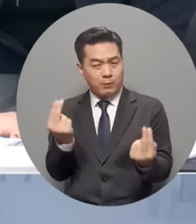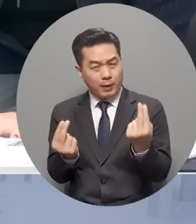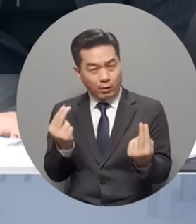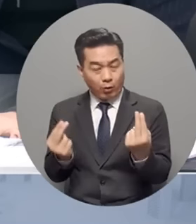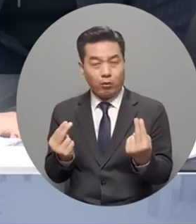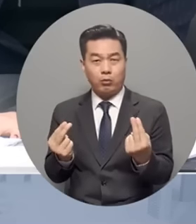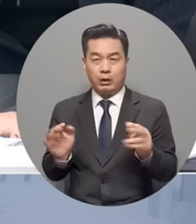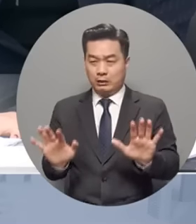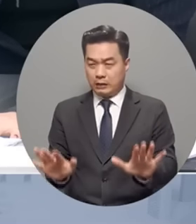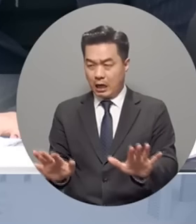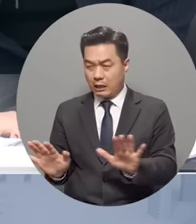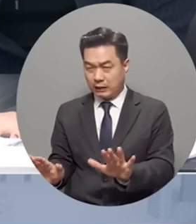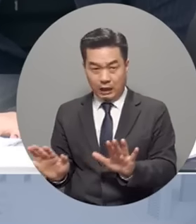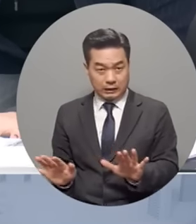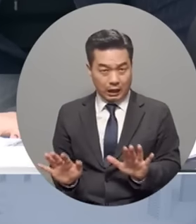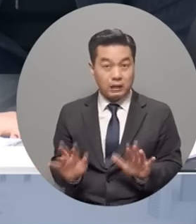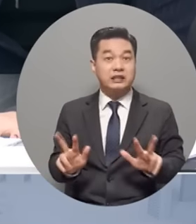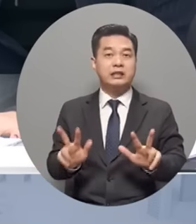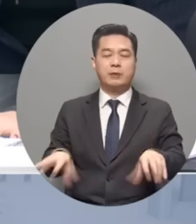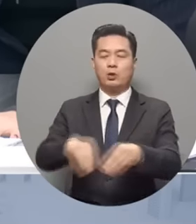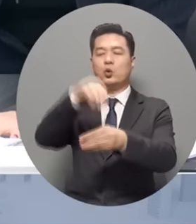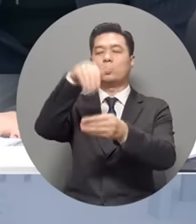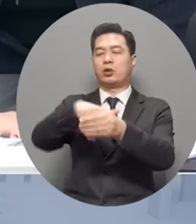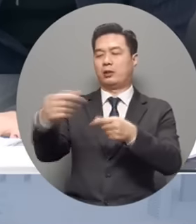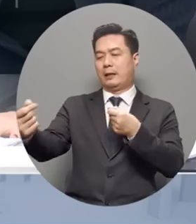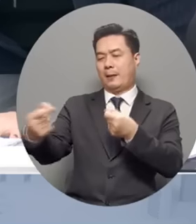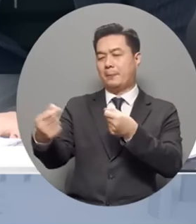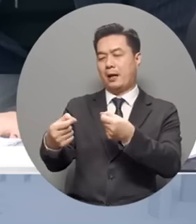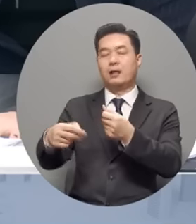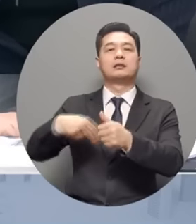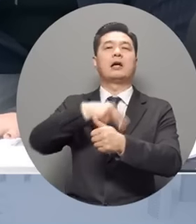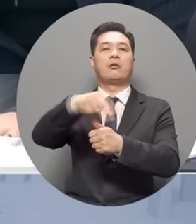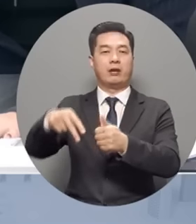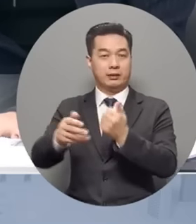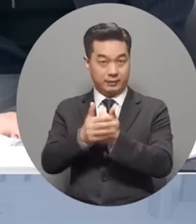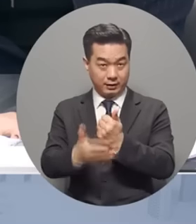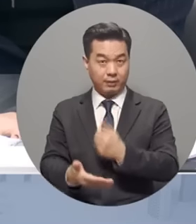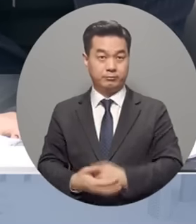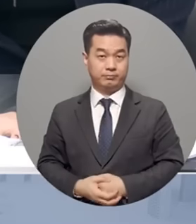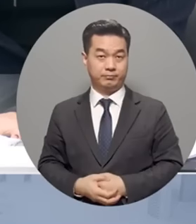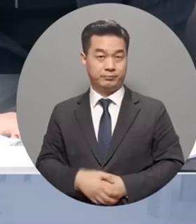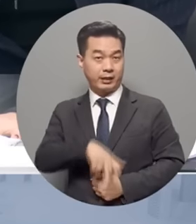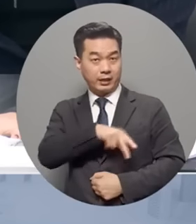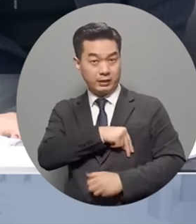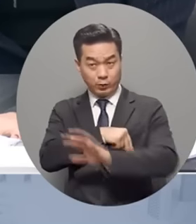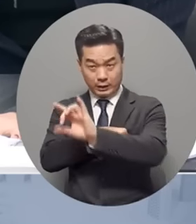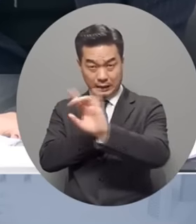충격파에 비해서 이렇게 반응들을 자제하는건 지금이 총선을 앞두고 있는 상황이기 때문입니다.